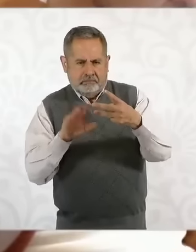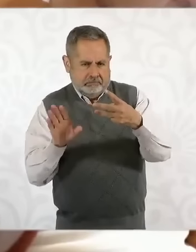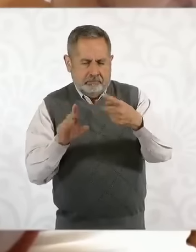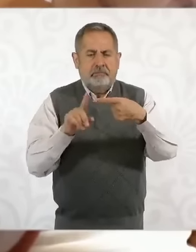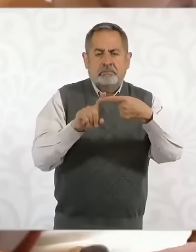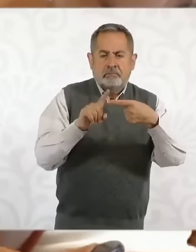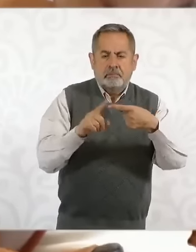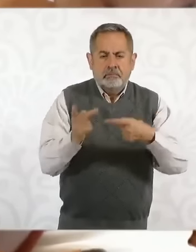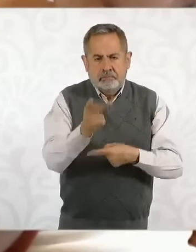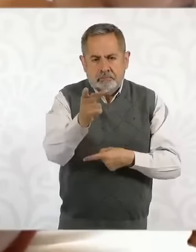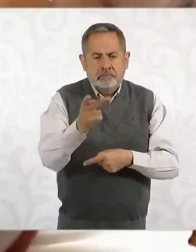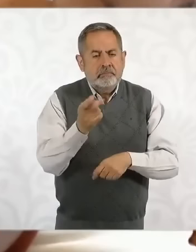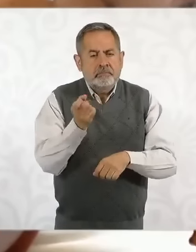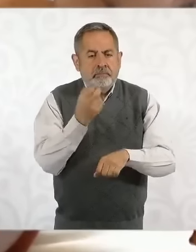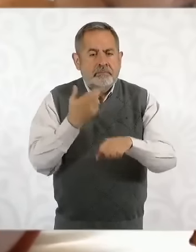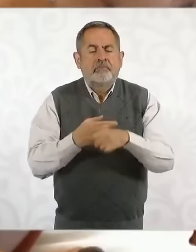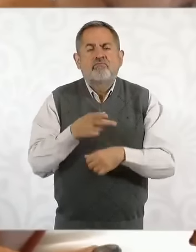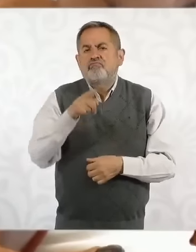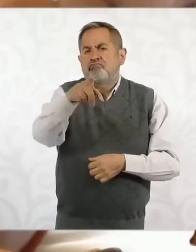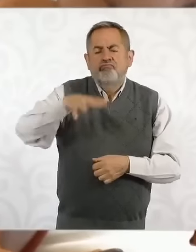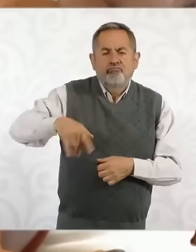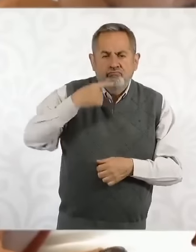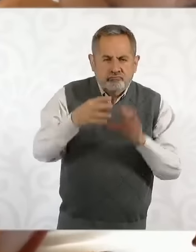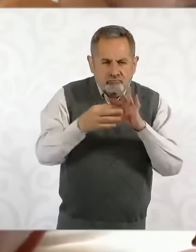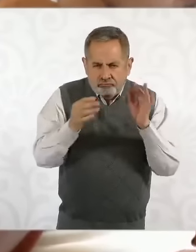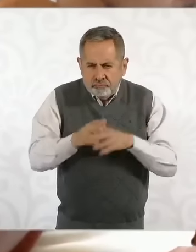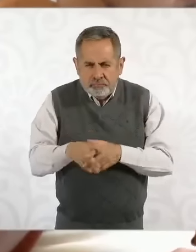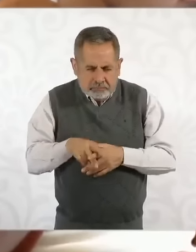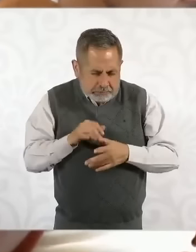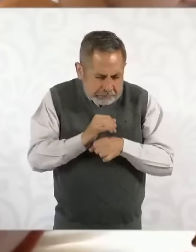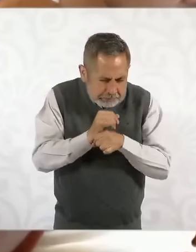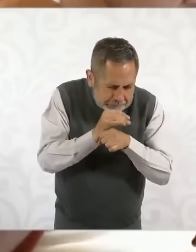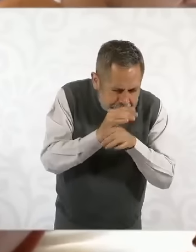secretario, usted mencionó que el caso se resolvió a partir de labores de inteligencia y análisis